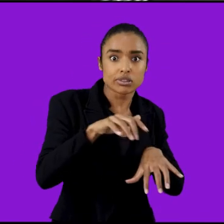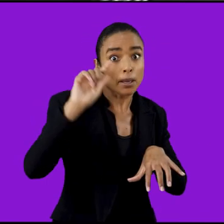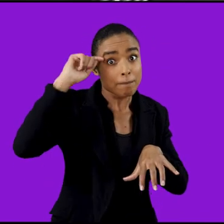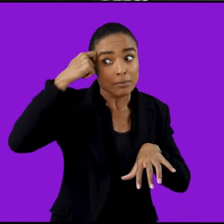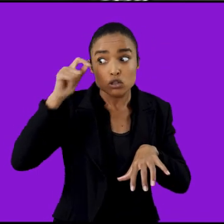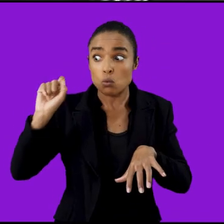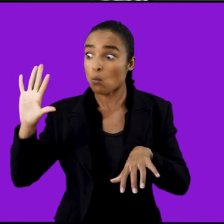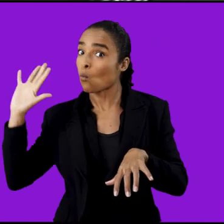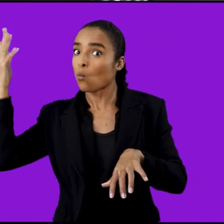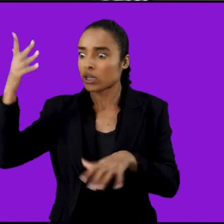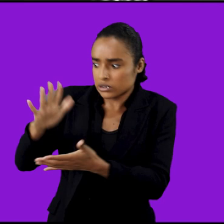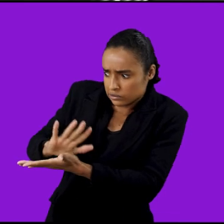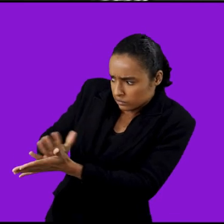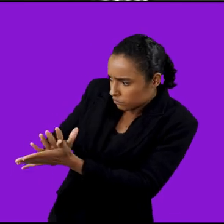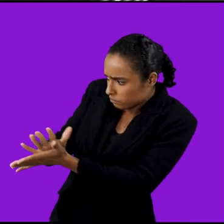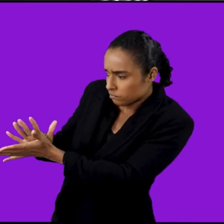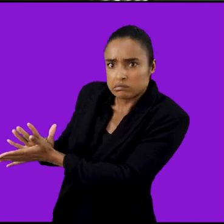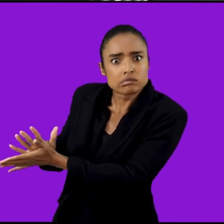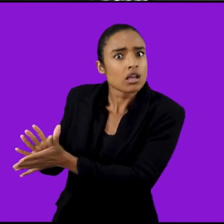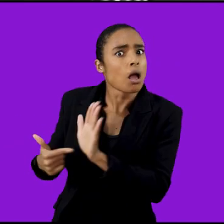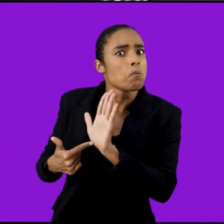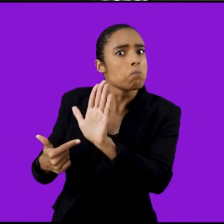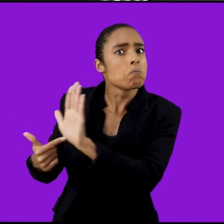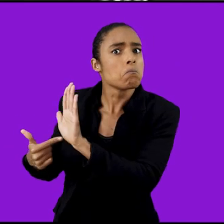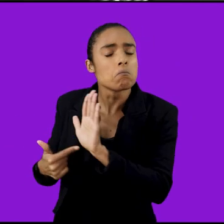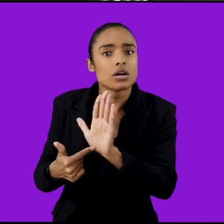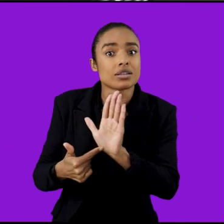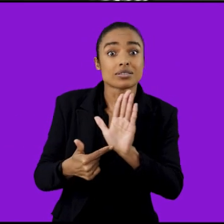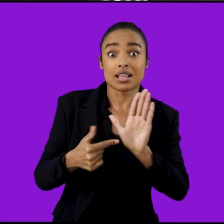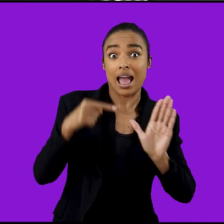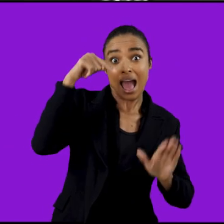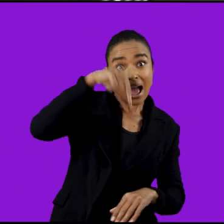passa a ser maioria populacional. Por que é isso. O Brasil é a segunda maior população